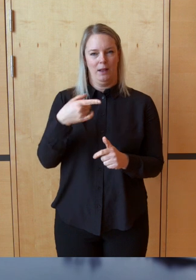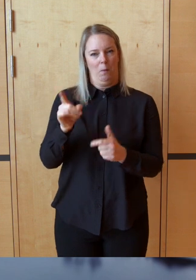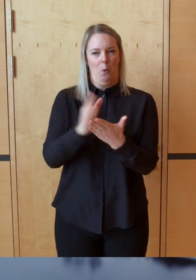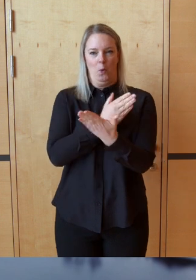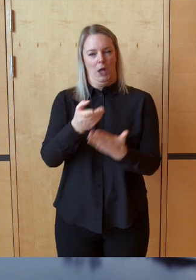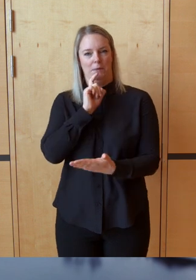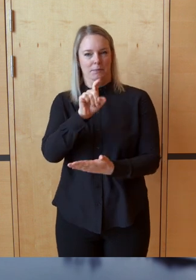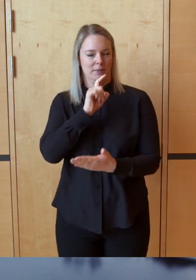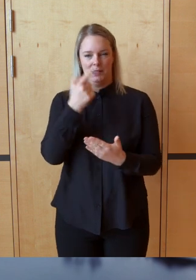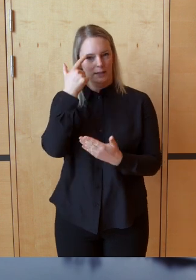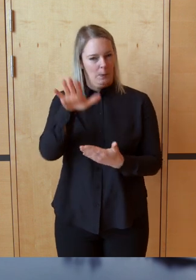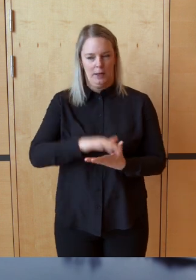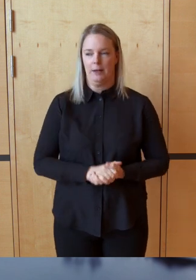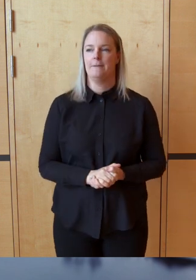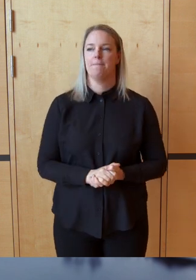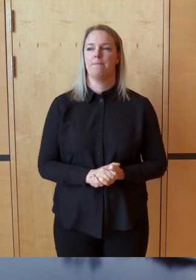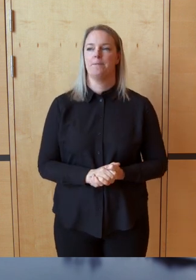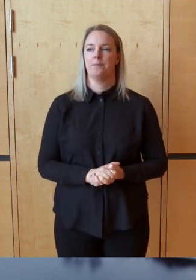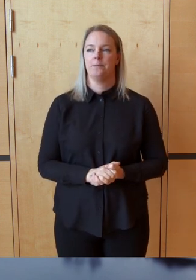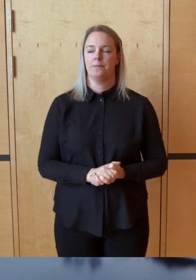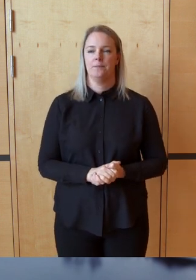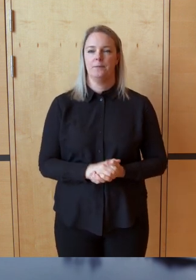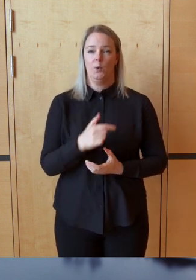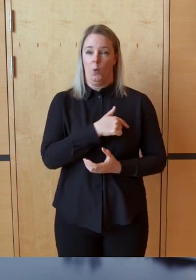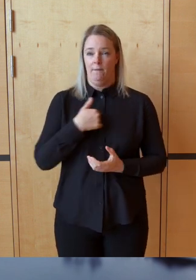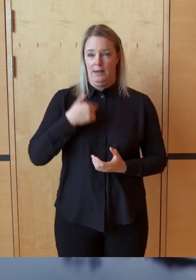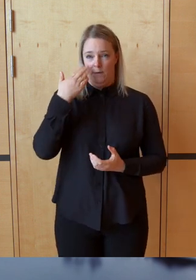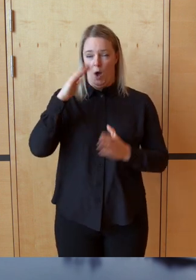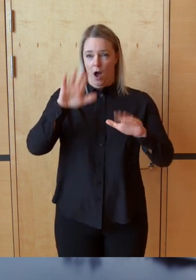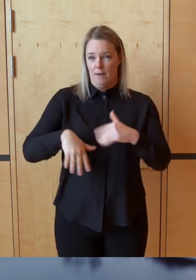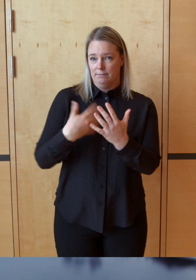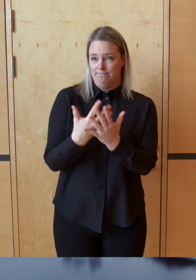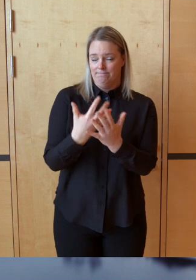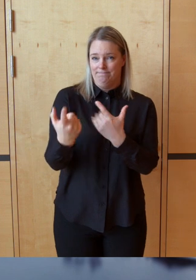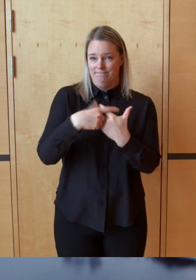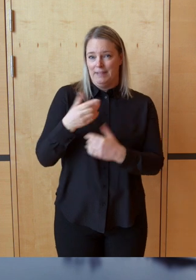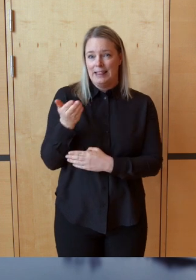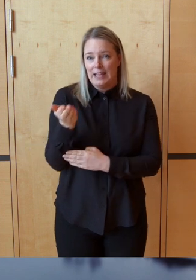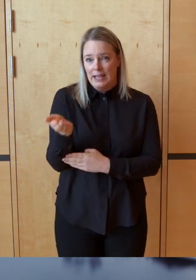Sedan så vi har ju debatterat frågan om om tiggeriet fastigheter